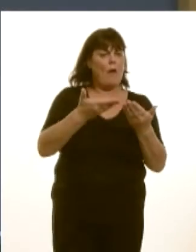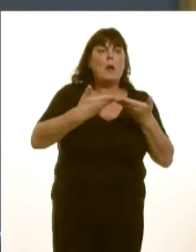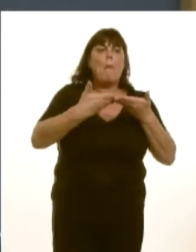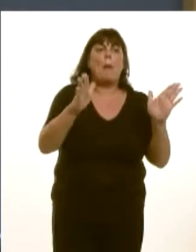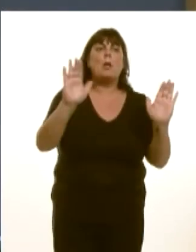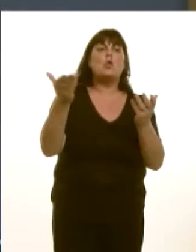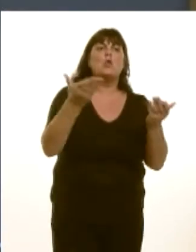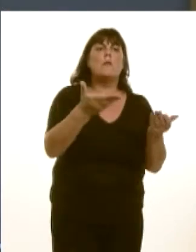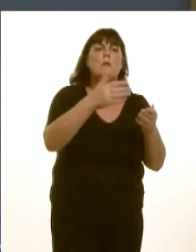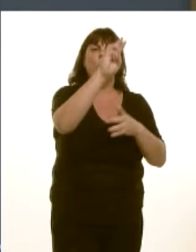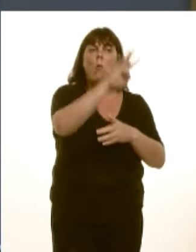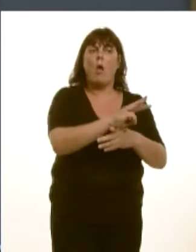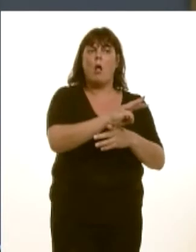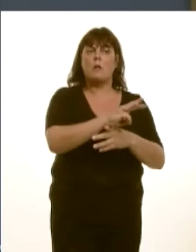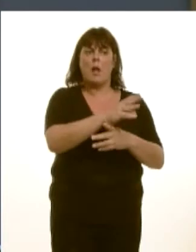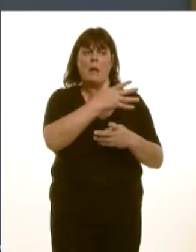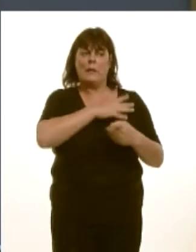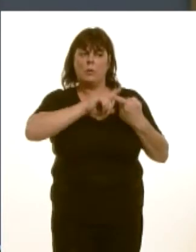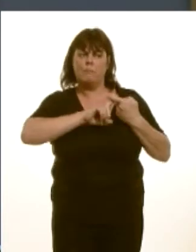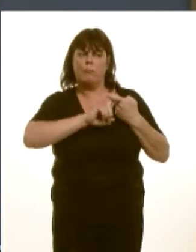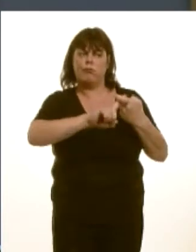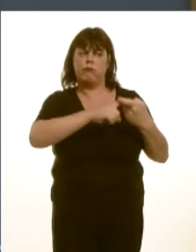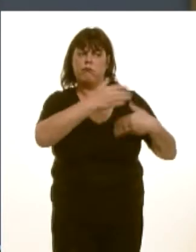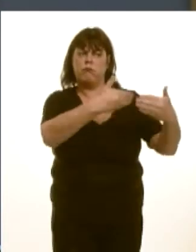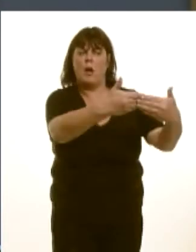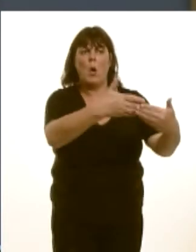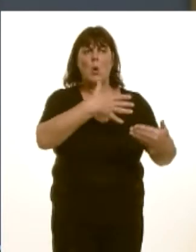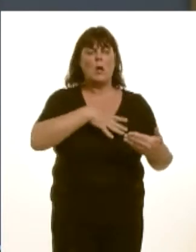Pam, felly, y gwnaethoch chi atal comisiwn Williams rhag edrych ar y gwasanaeth iechyd